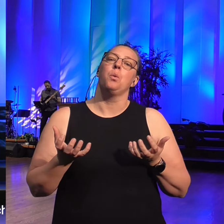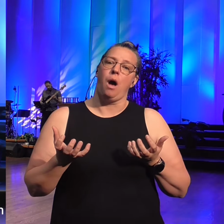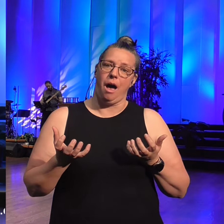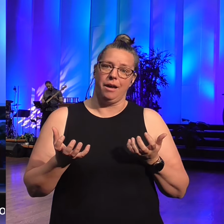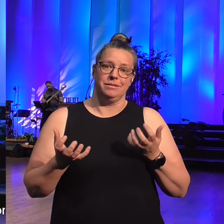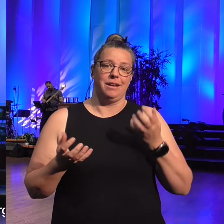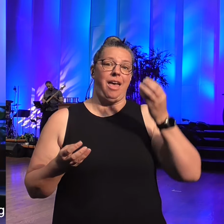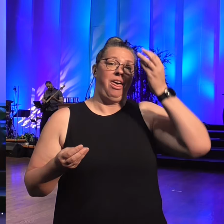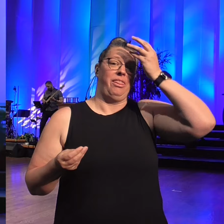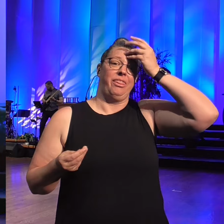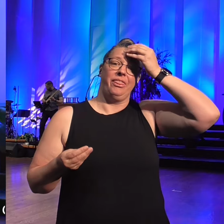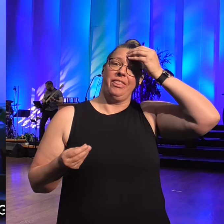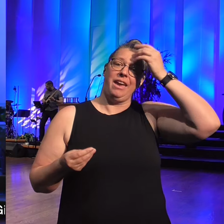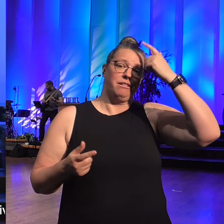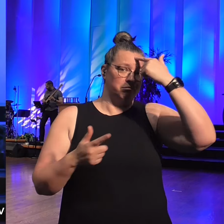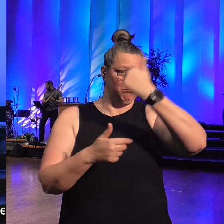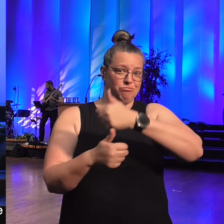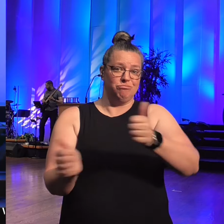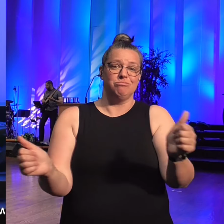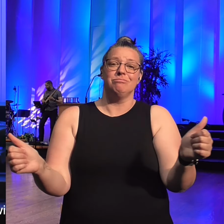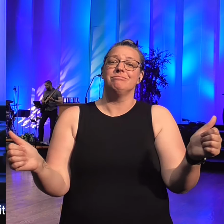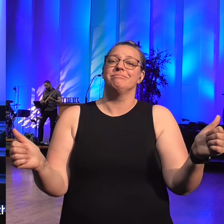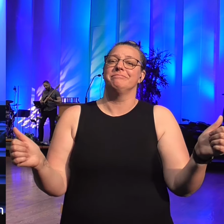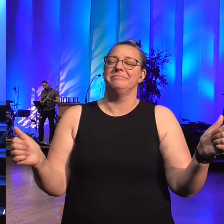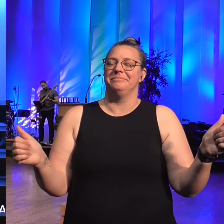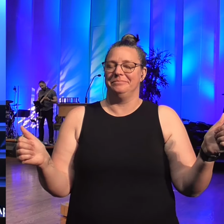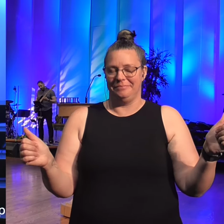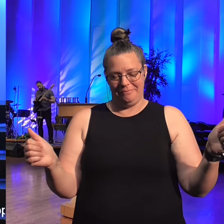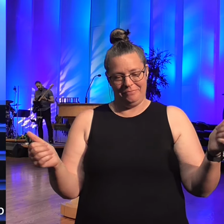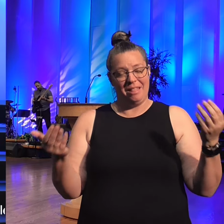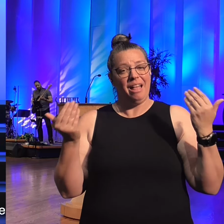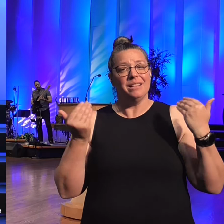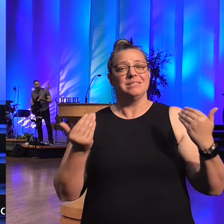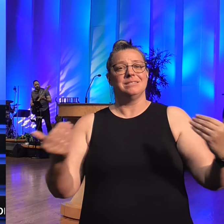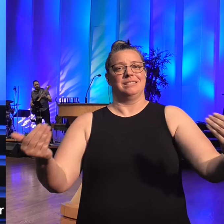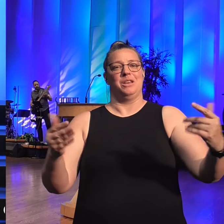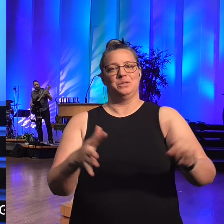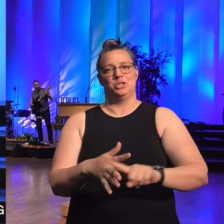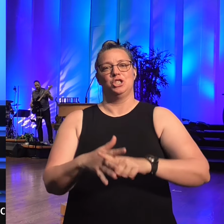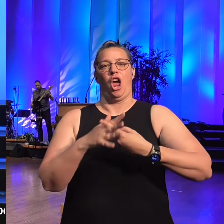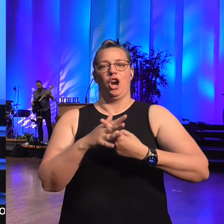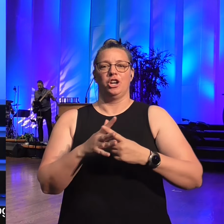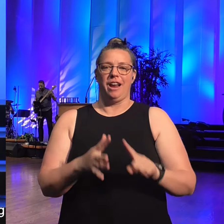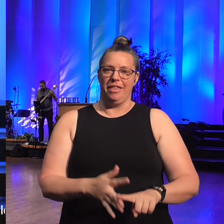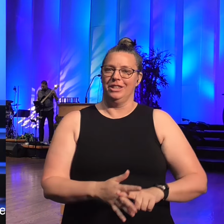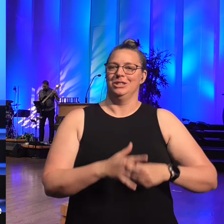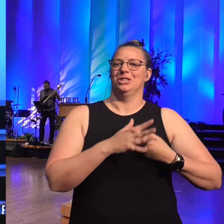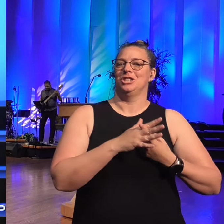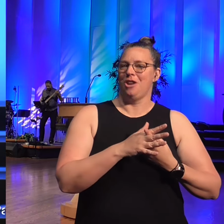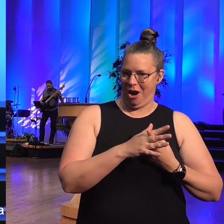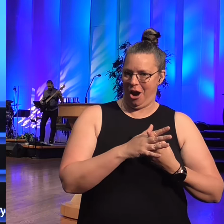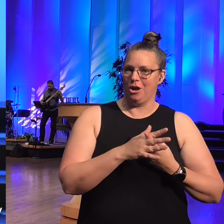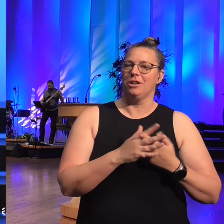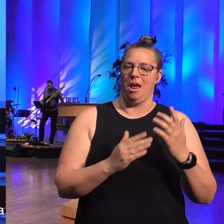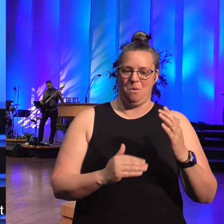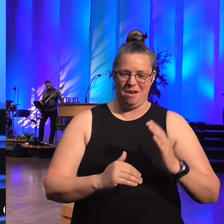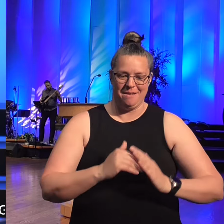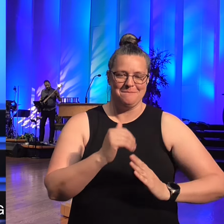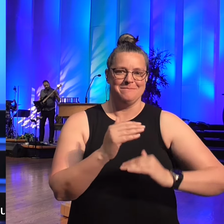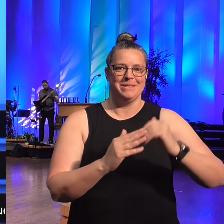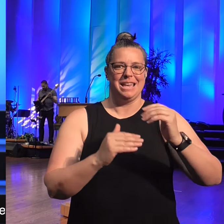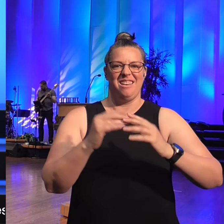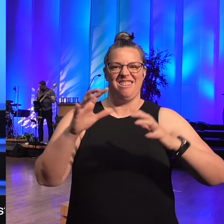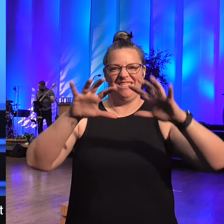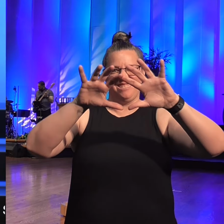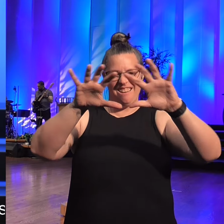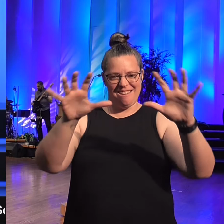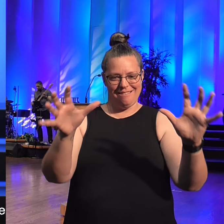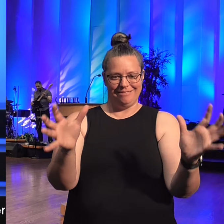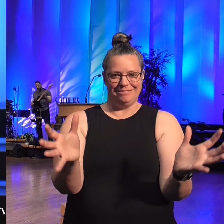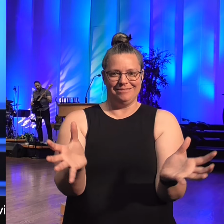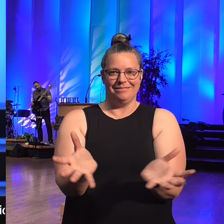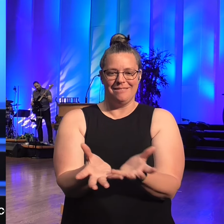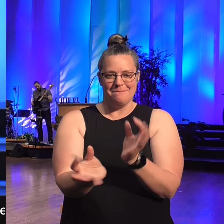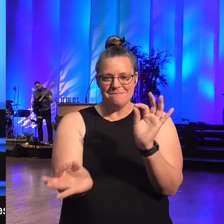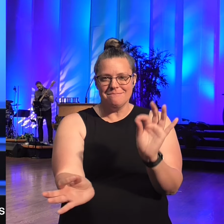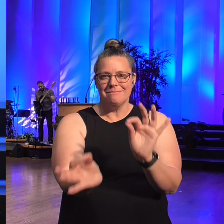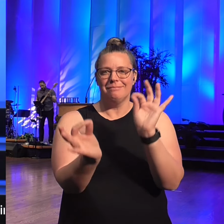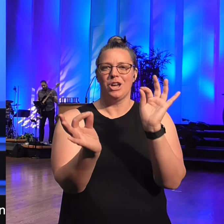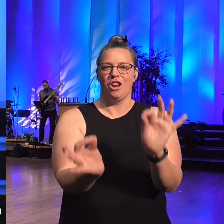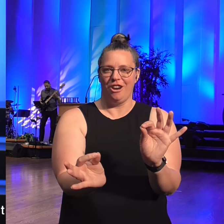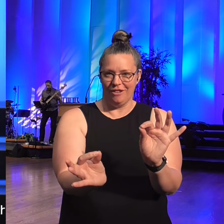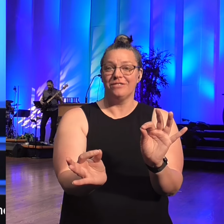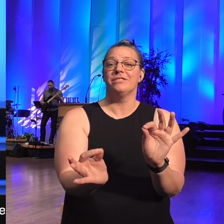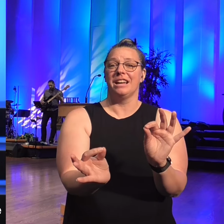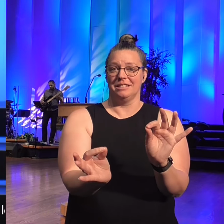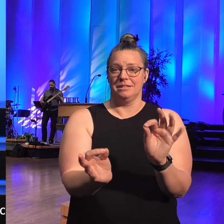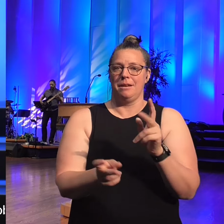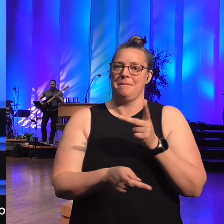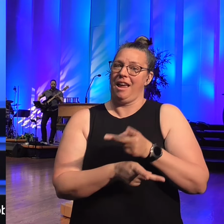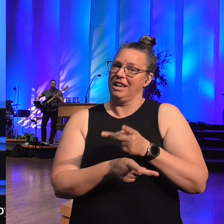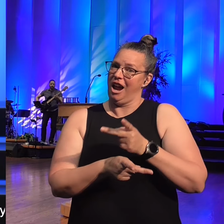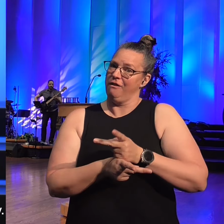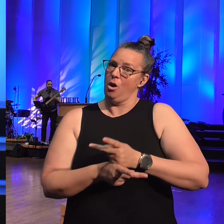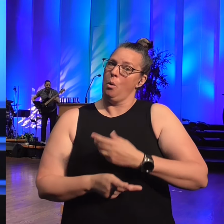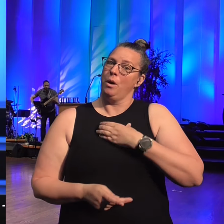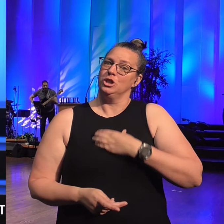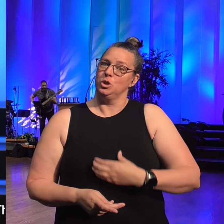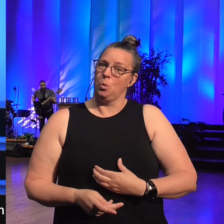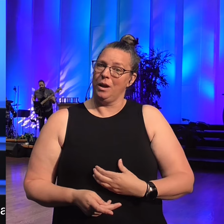Pensando en cualquier cosa Empecemos por el principio Construye una [Música] obra maestra Ten cuidado con lo que deseas